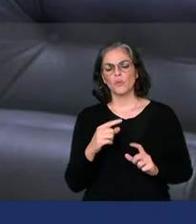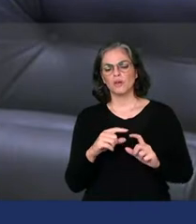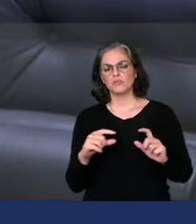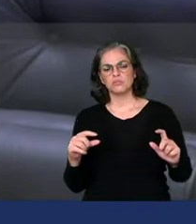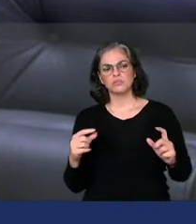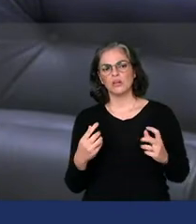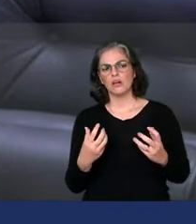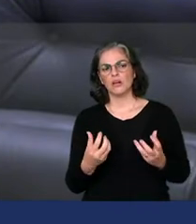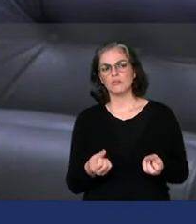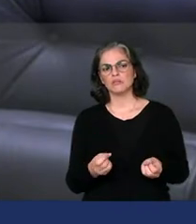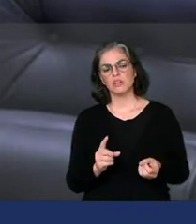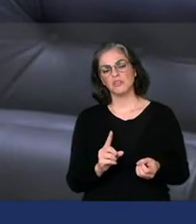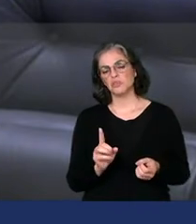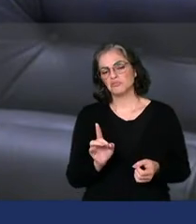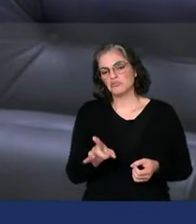REDAÇÃO. RESSALVO MINHA CONTRÁRIA A PARTE DA EMENDA